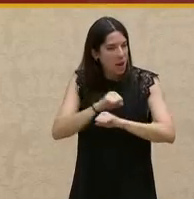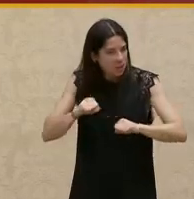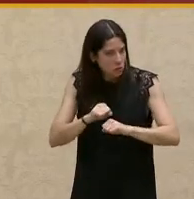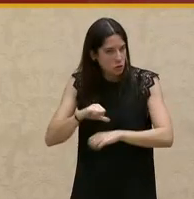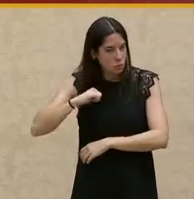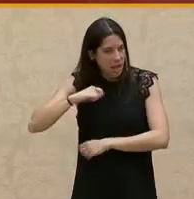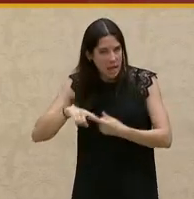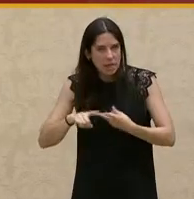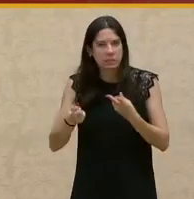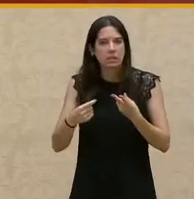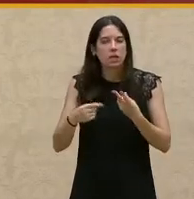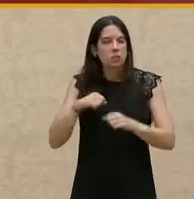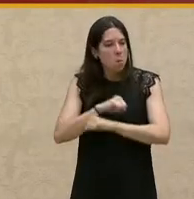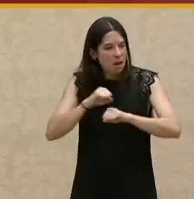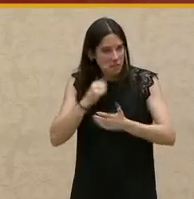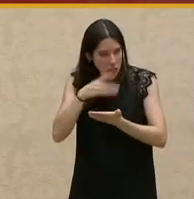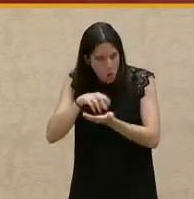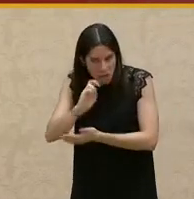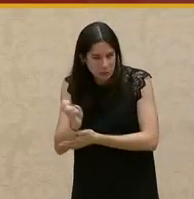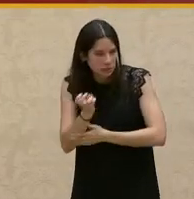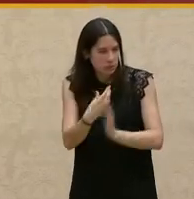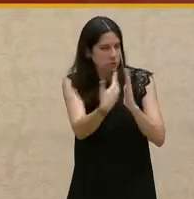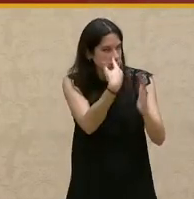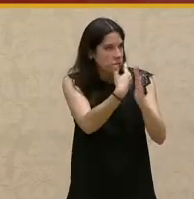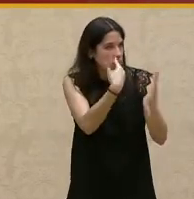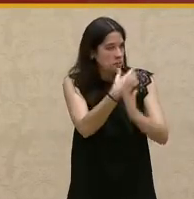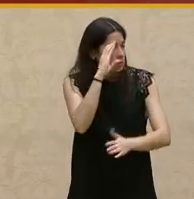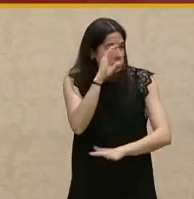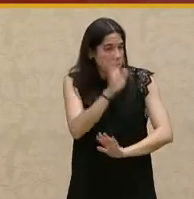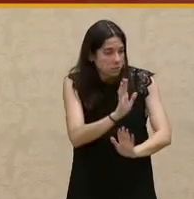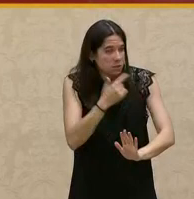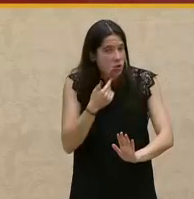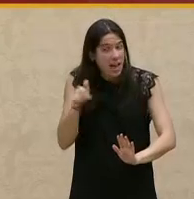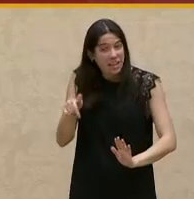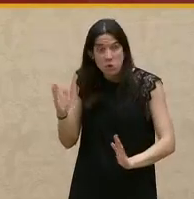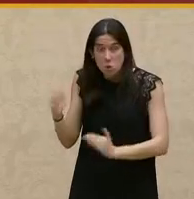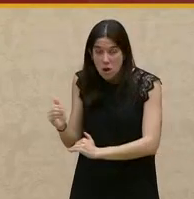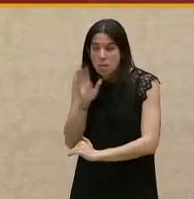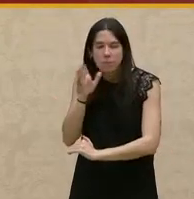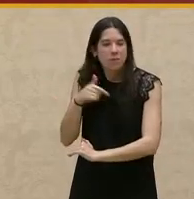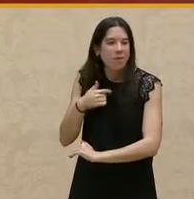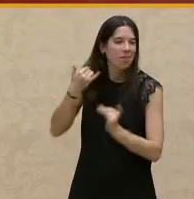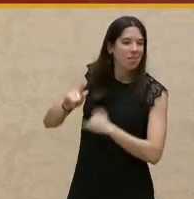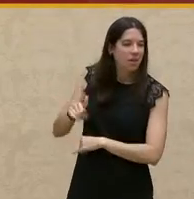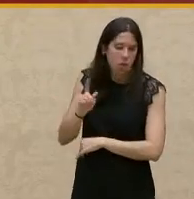bombardenos escuelas. A veces se malinterpreta.